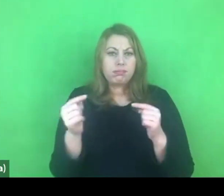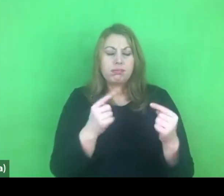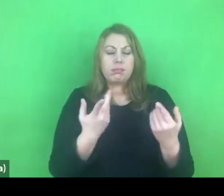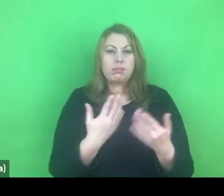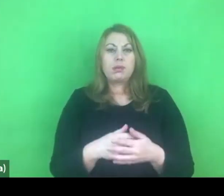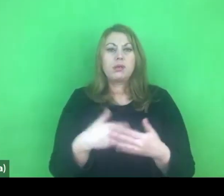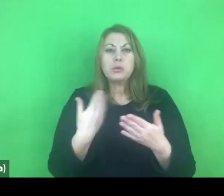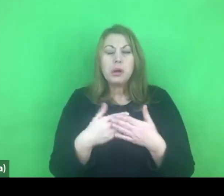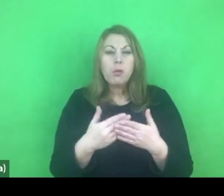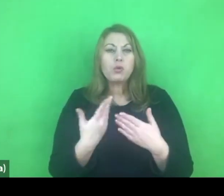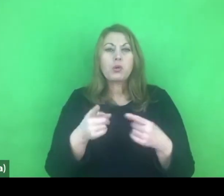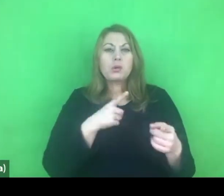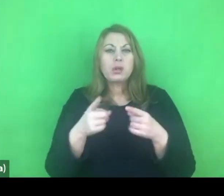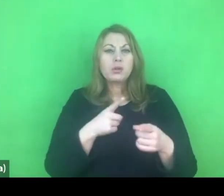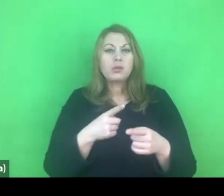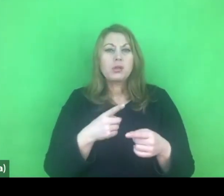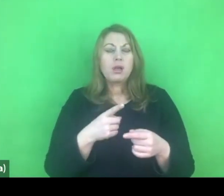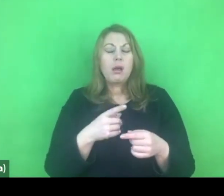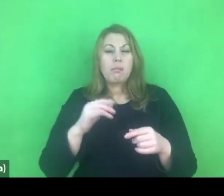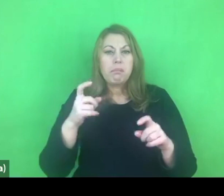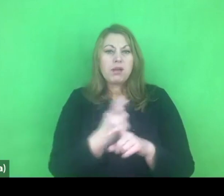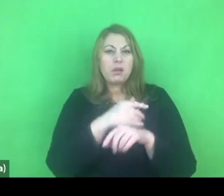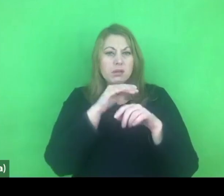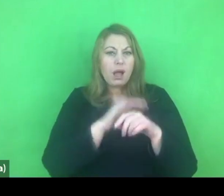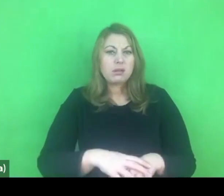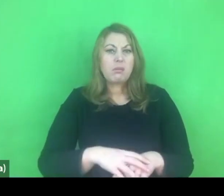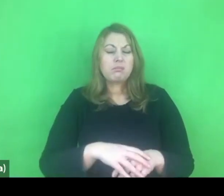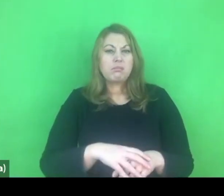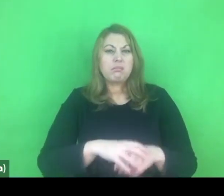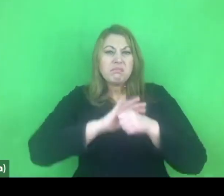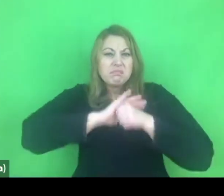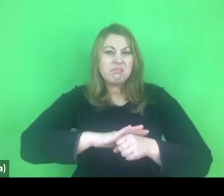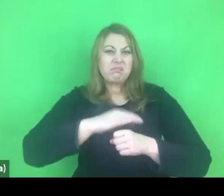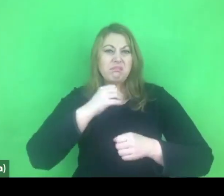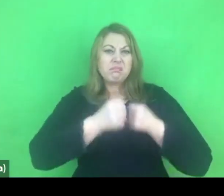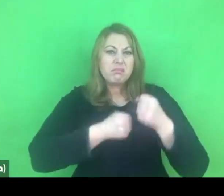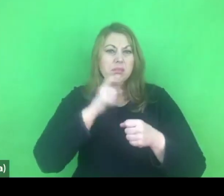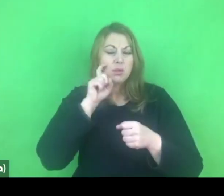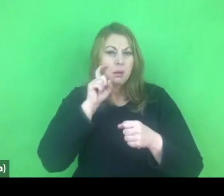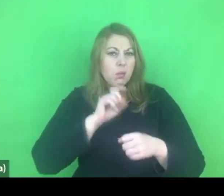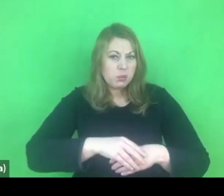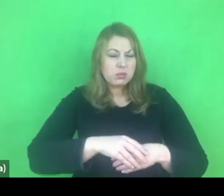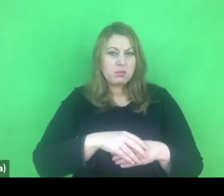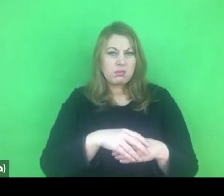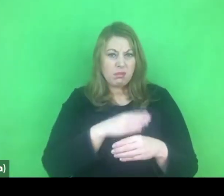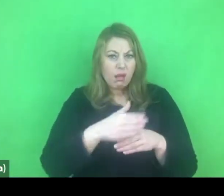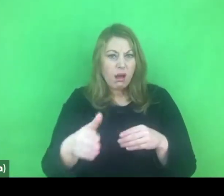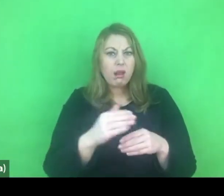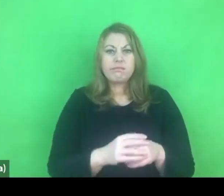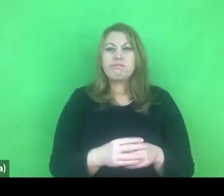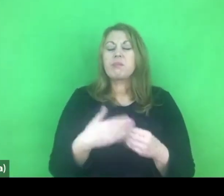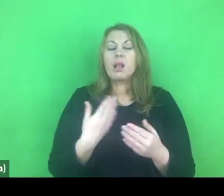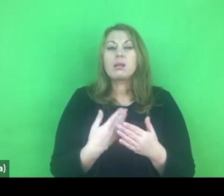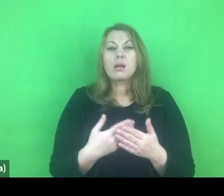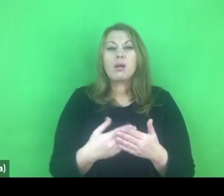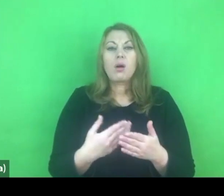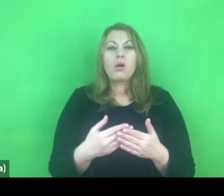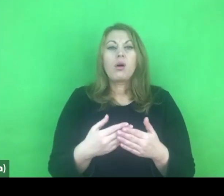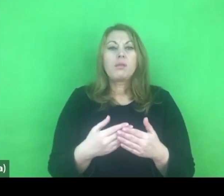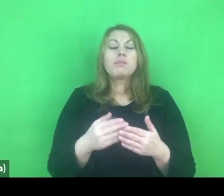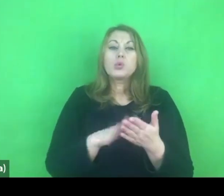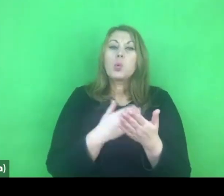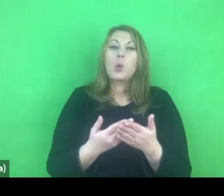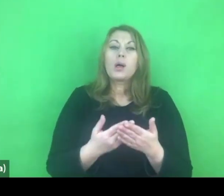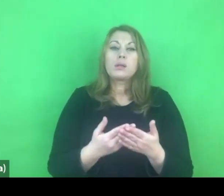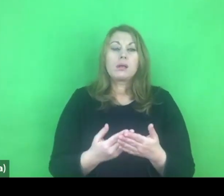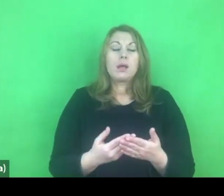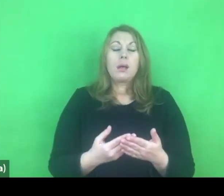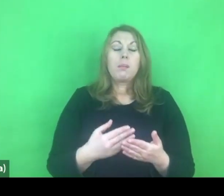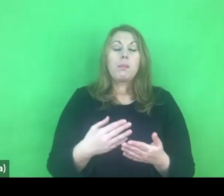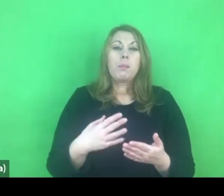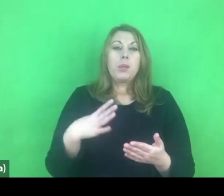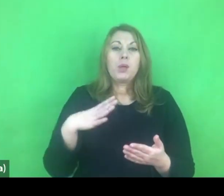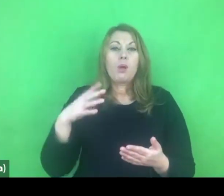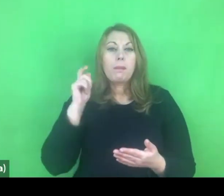Przykładem na to jest również spotkanie byłej Pani Premier z radnymi miasta Zakopane,